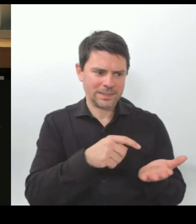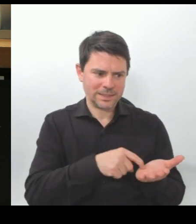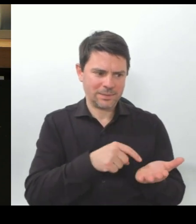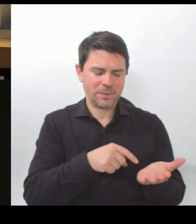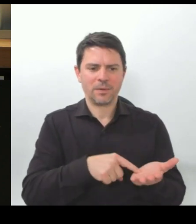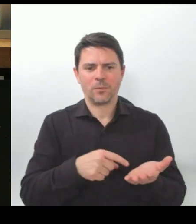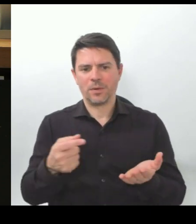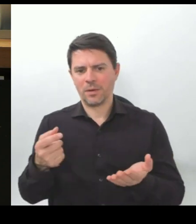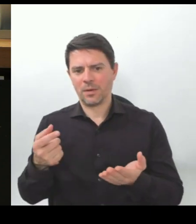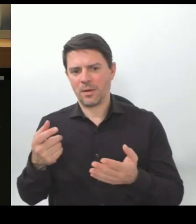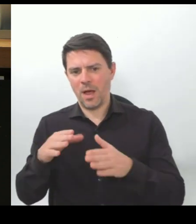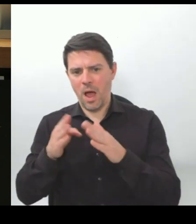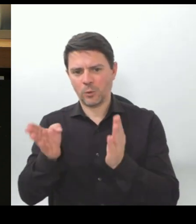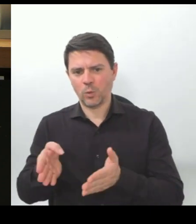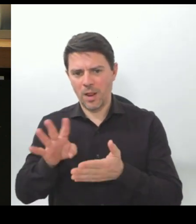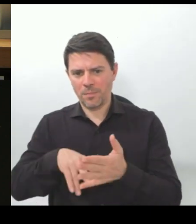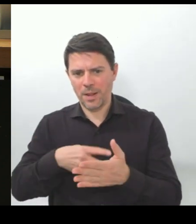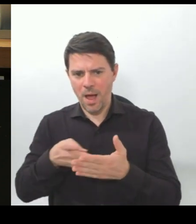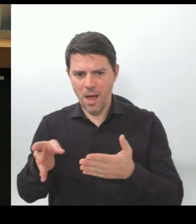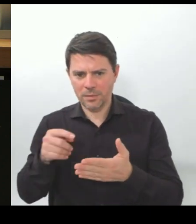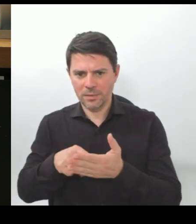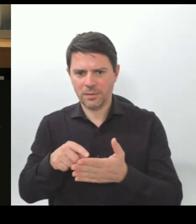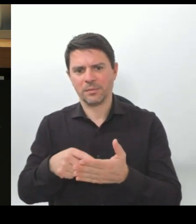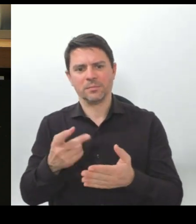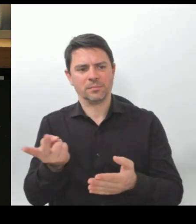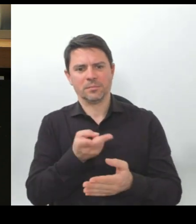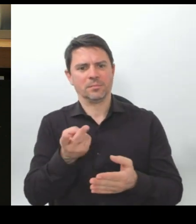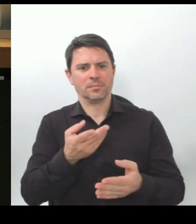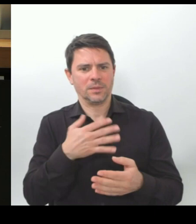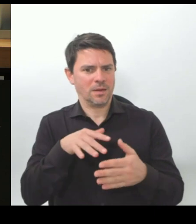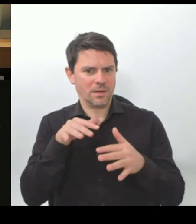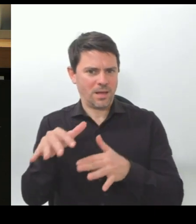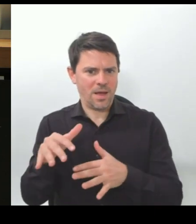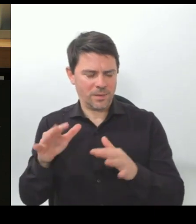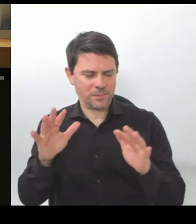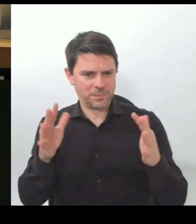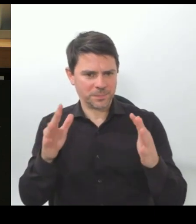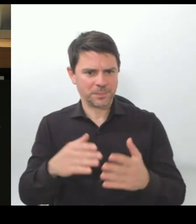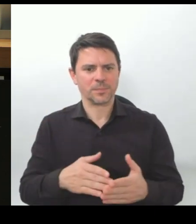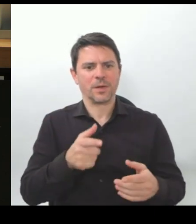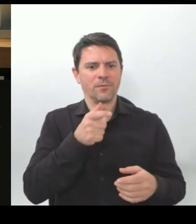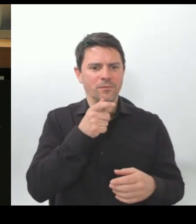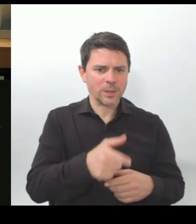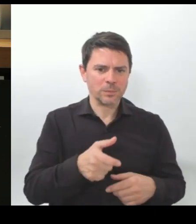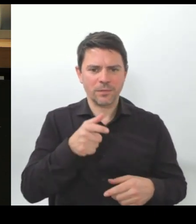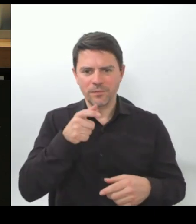Verstaatlichung des Berliner Stromnetzes, den sie als Auftakt der Modernisierung der Berliner Energie Infrastruktur gefeiert haben.